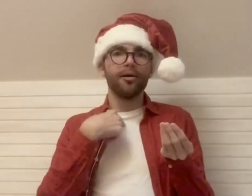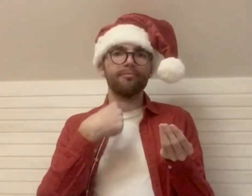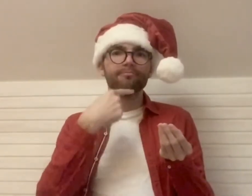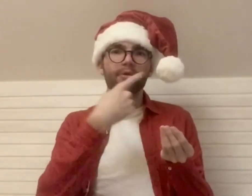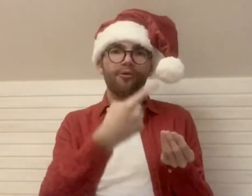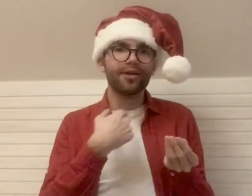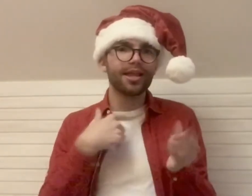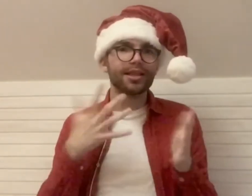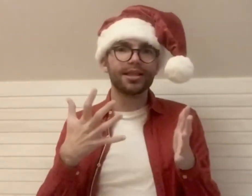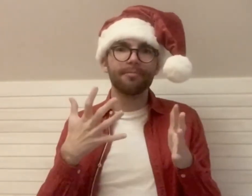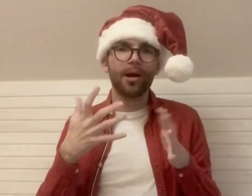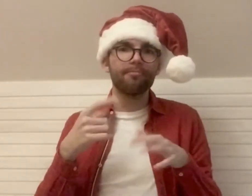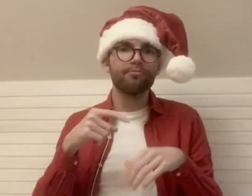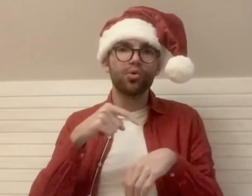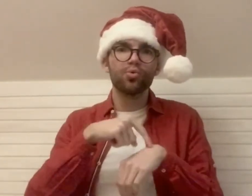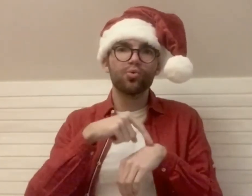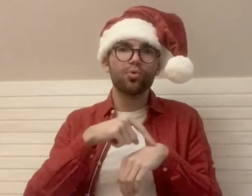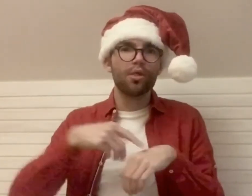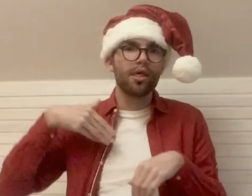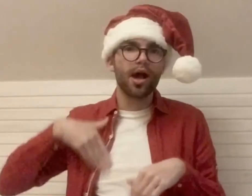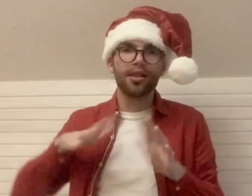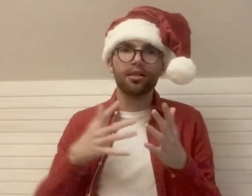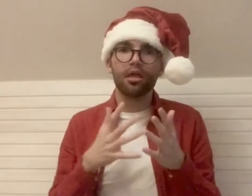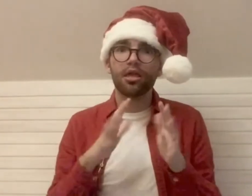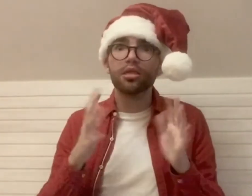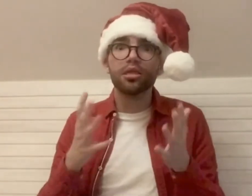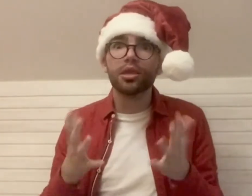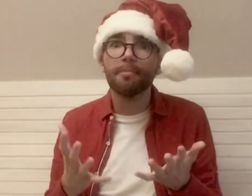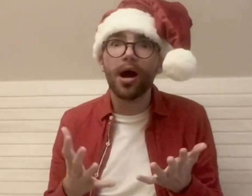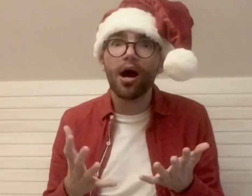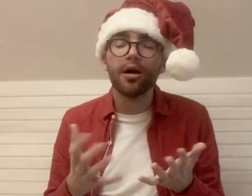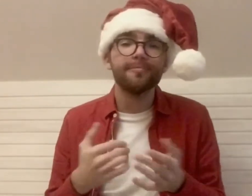pove, da nima več žepne ure.